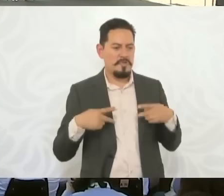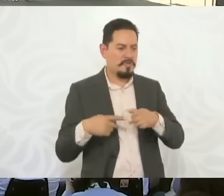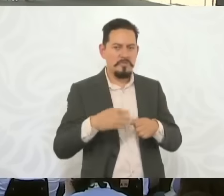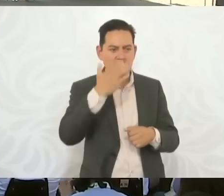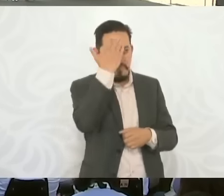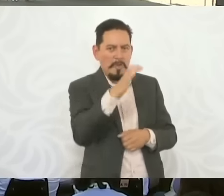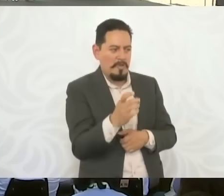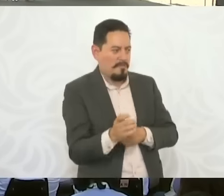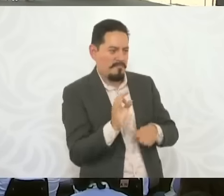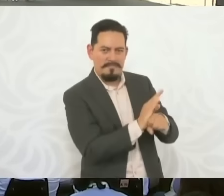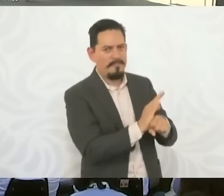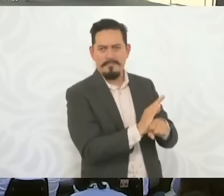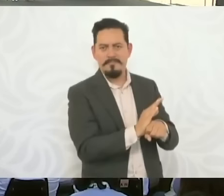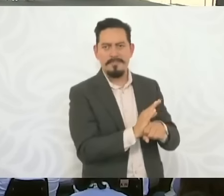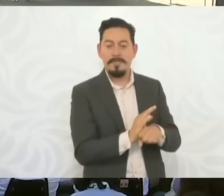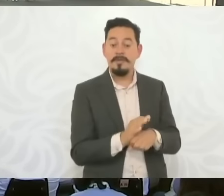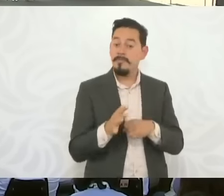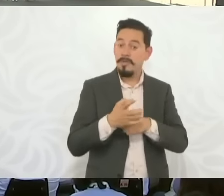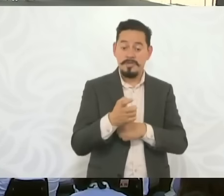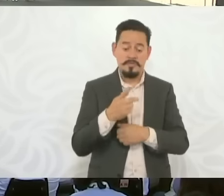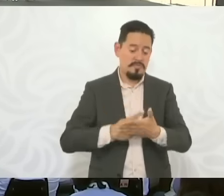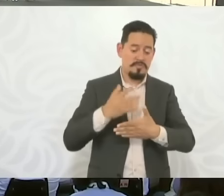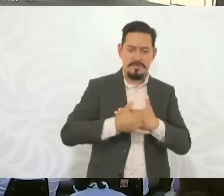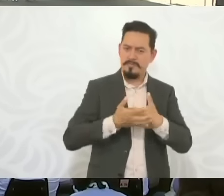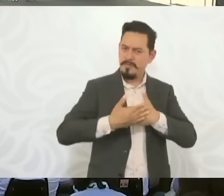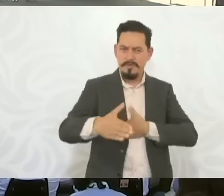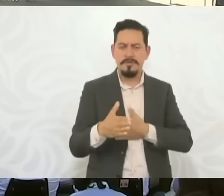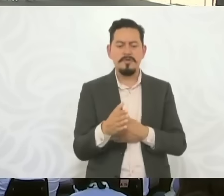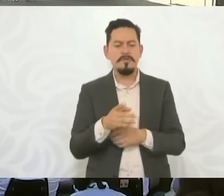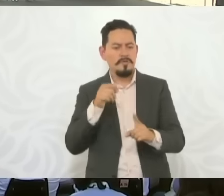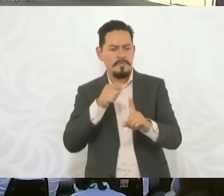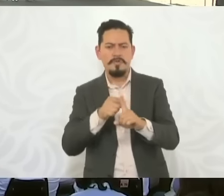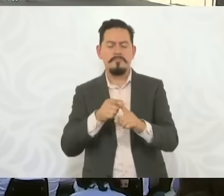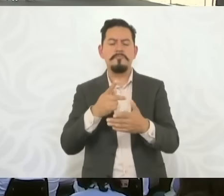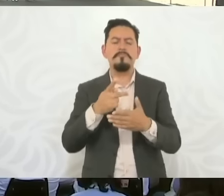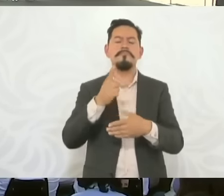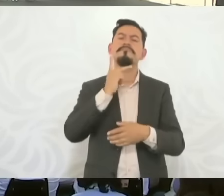este proyecto, la participación privada tiene su lugar. La actividad petrolera y energética